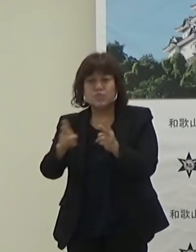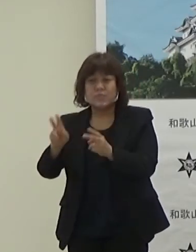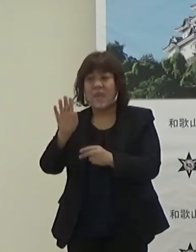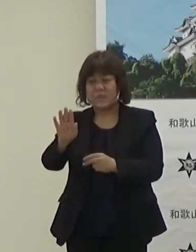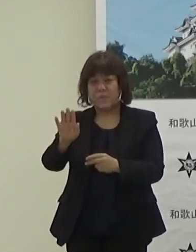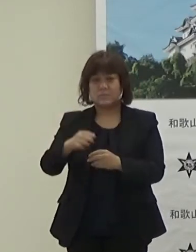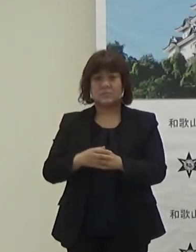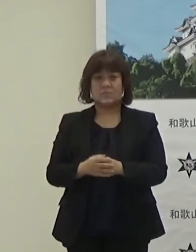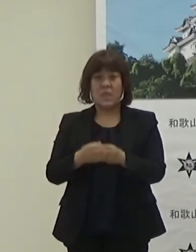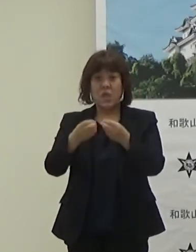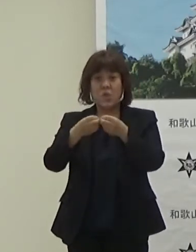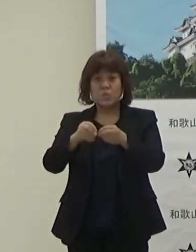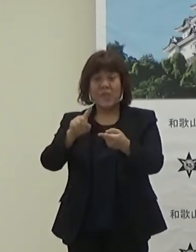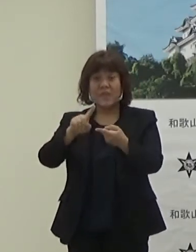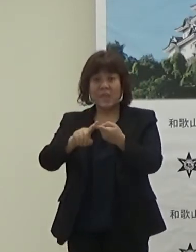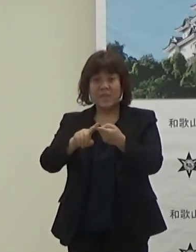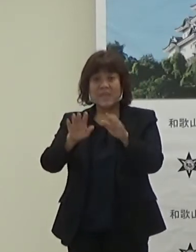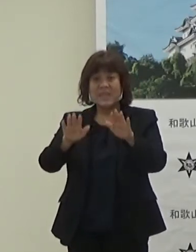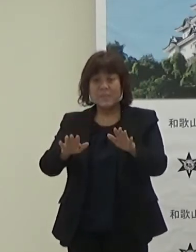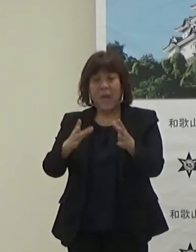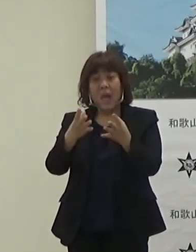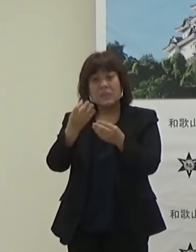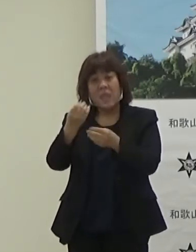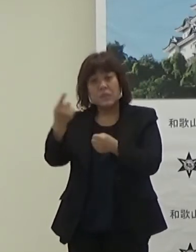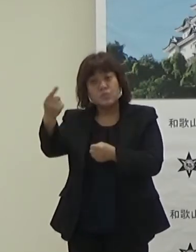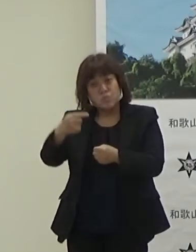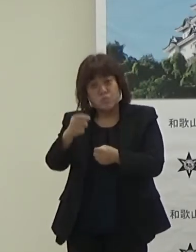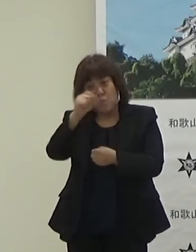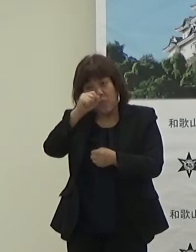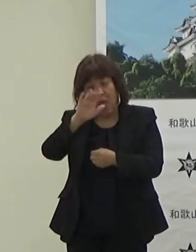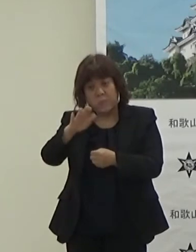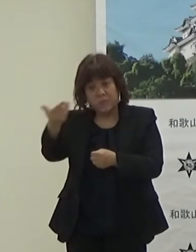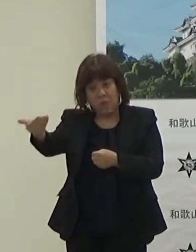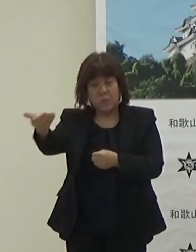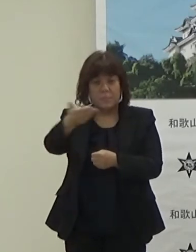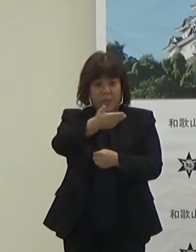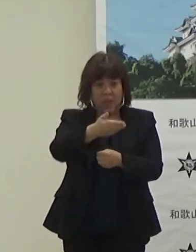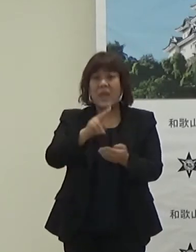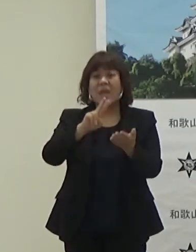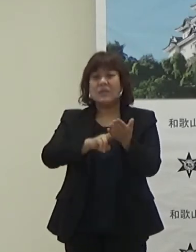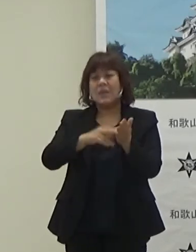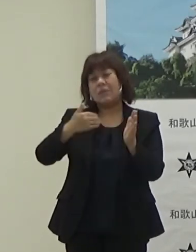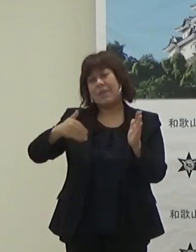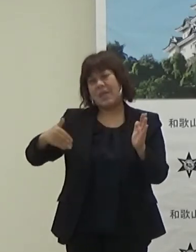具体的に今の時点で何人来るとかはあるんでしょうかそれはまだ ですかね 決まってません。